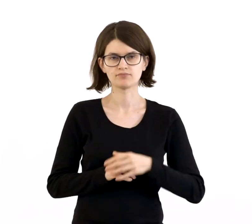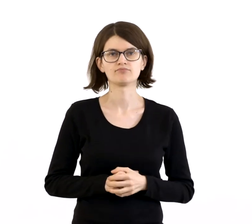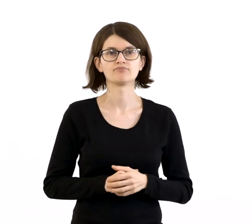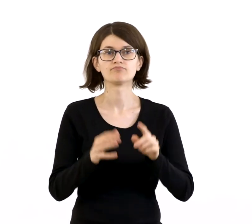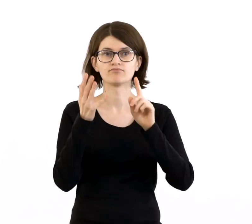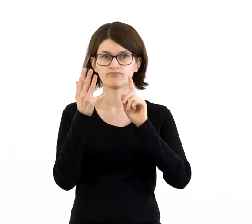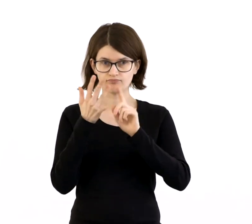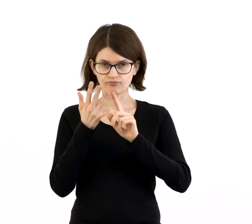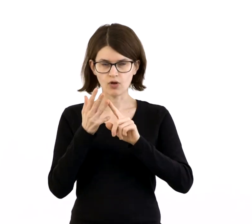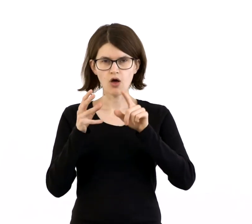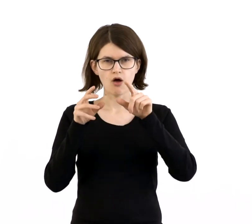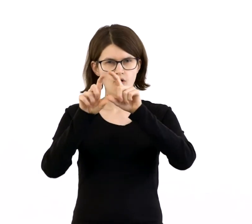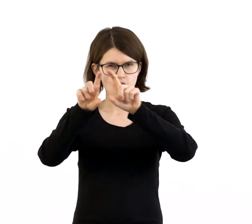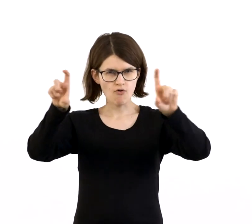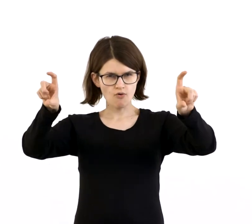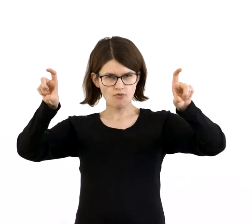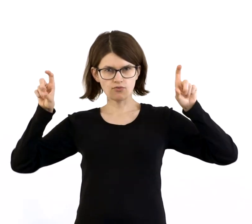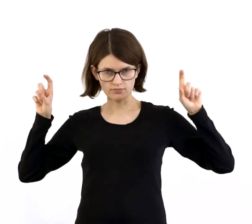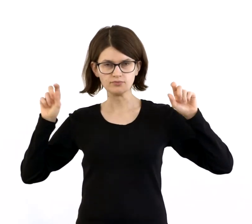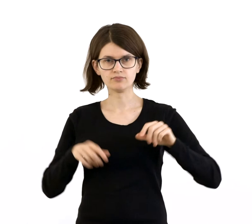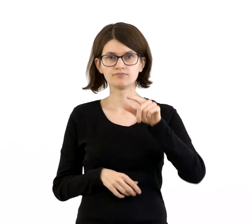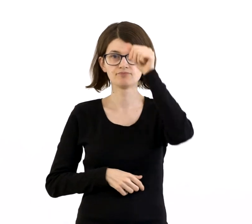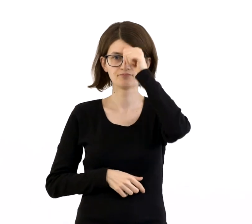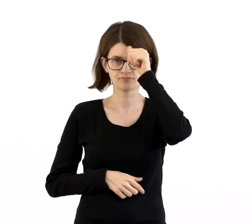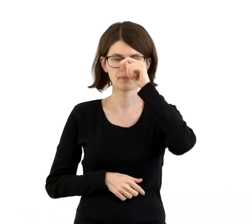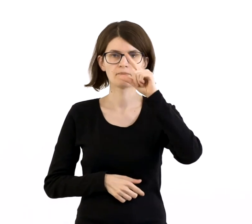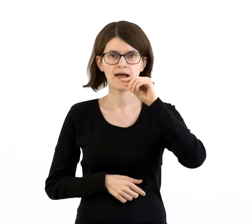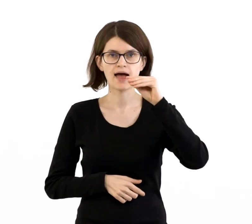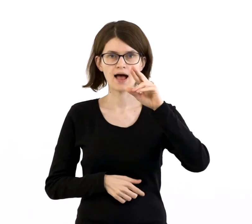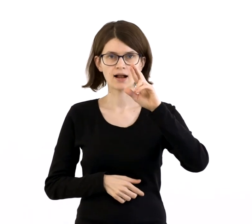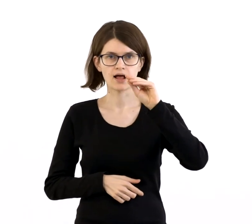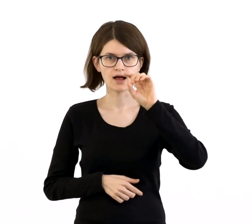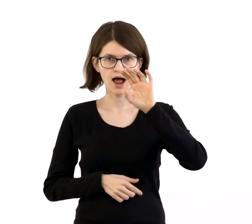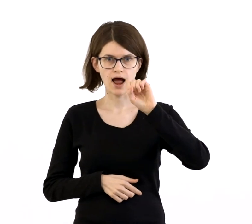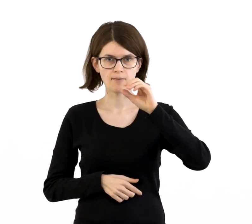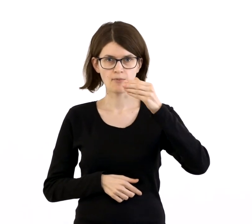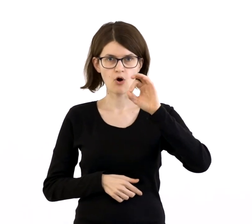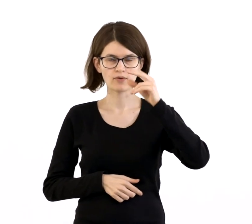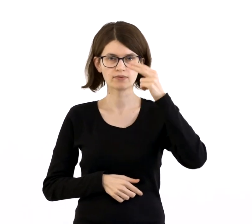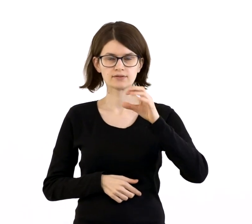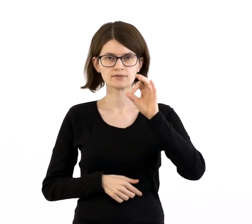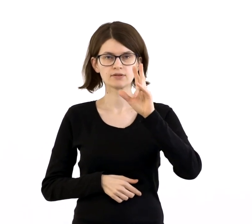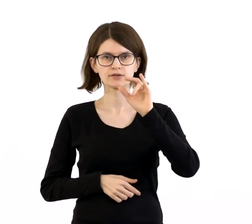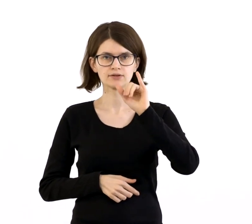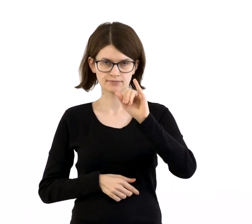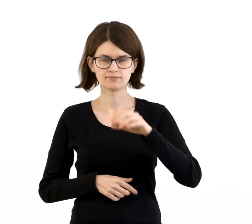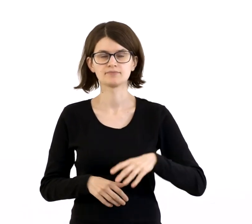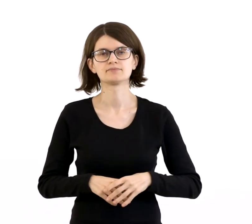i Ołtarz Pergamoński.